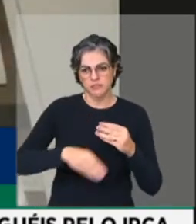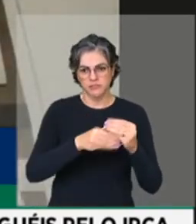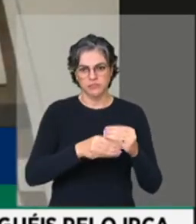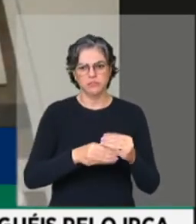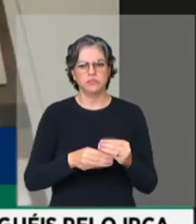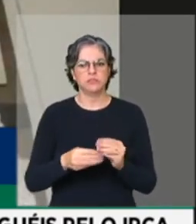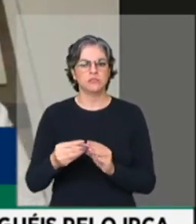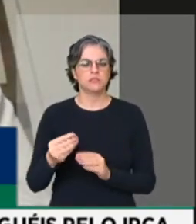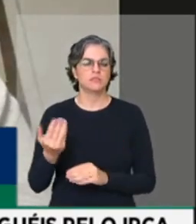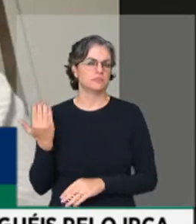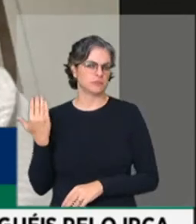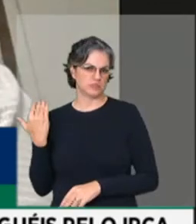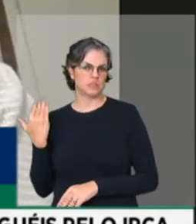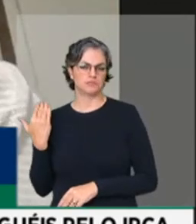AUTORIA QUE É O ANTERIOR A